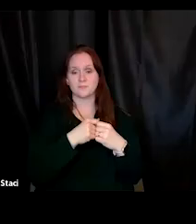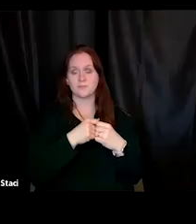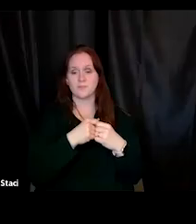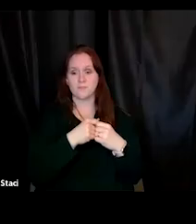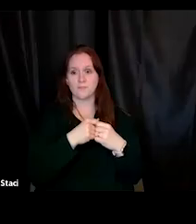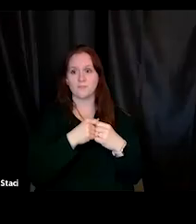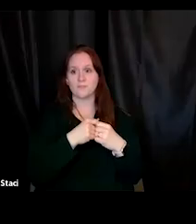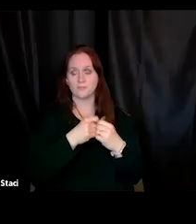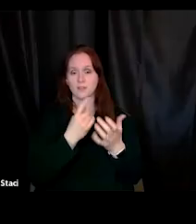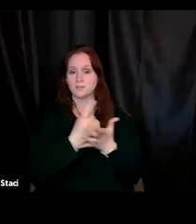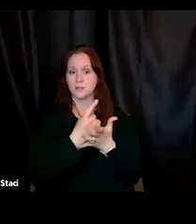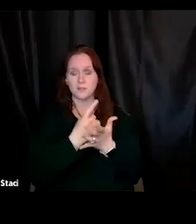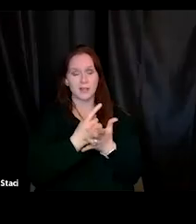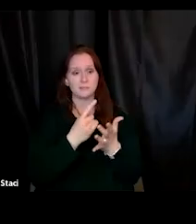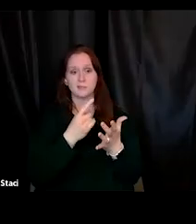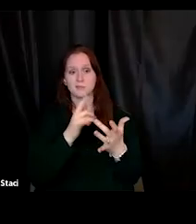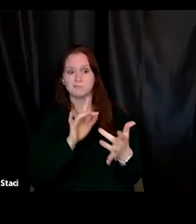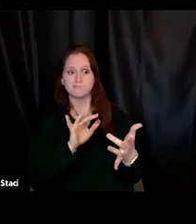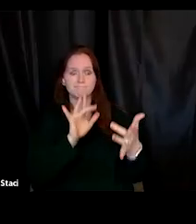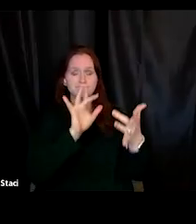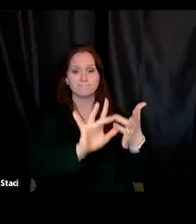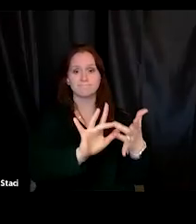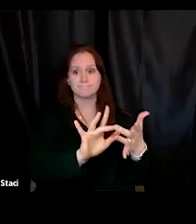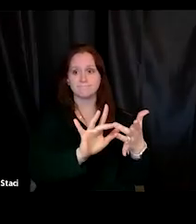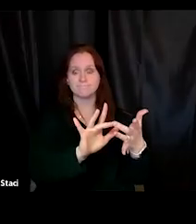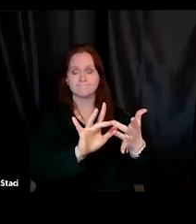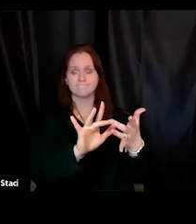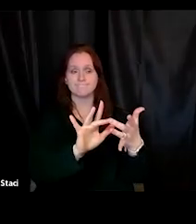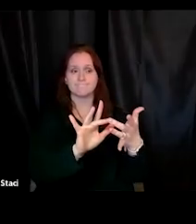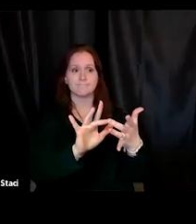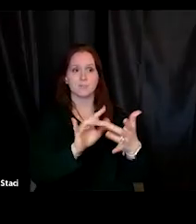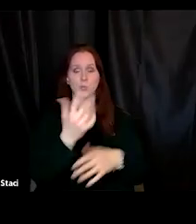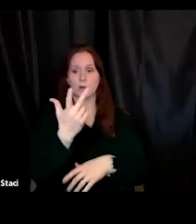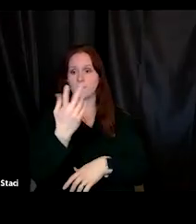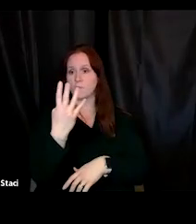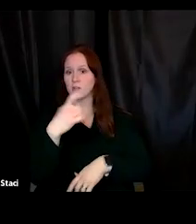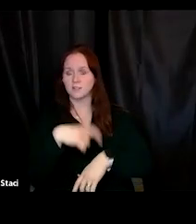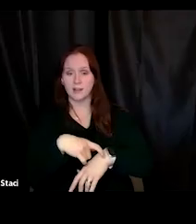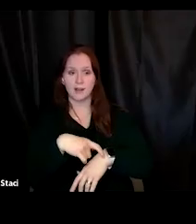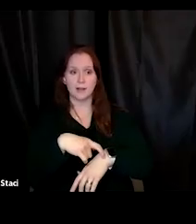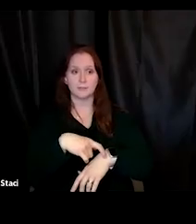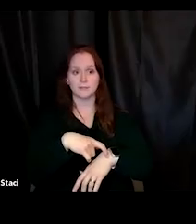[Pam] Muy bien, sí, información sobre el pago excesivo, tasas de retención, los cambios en esa área.